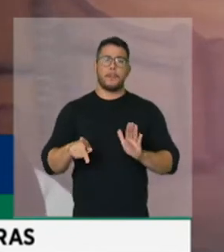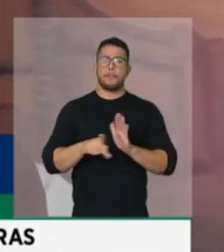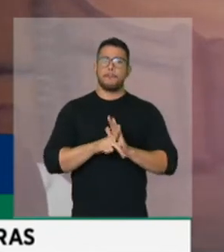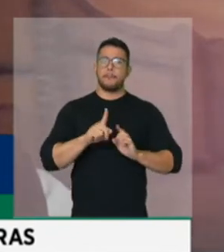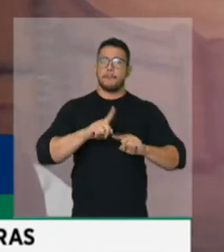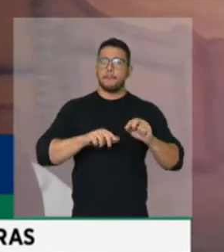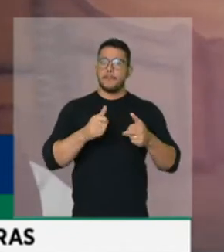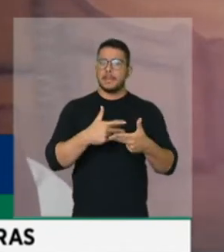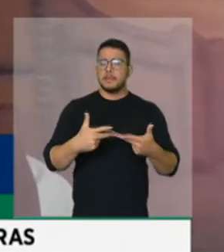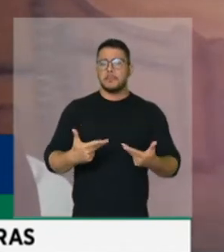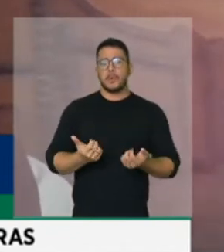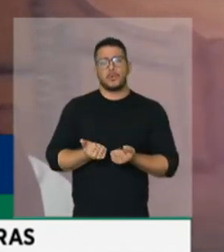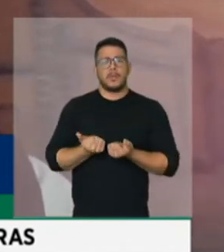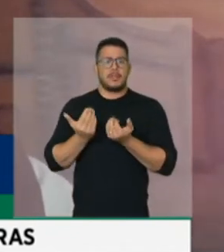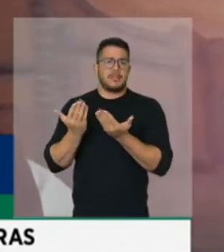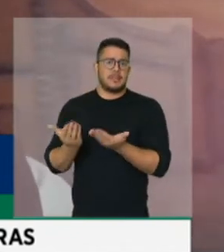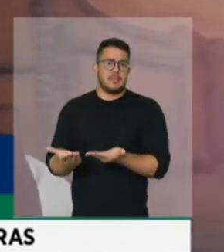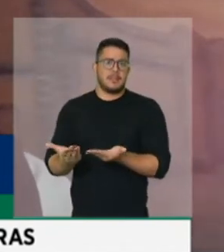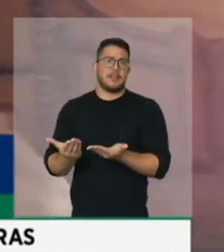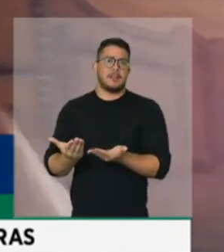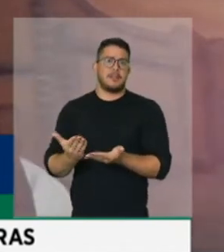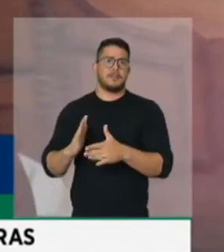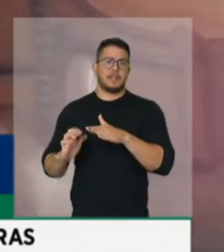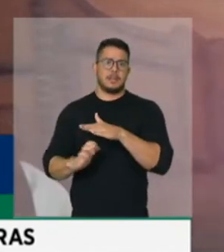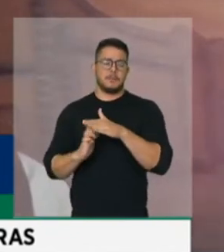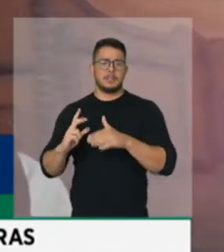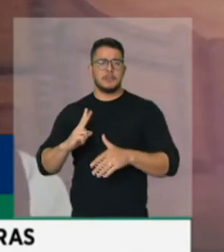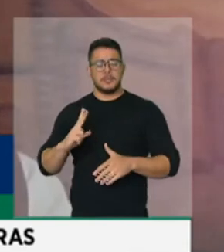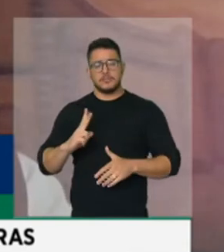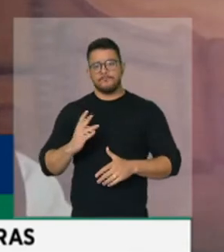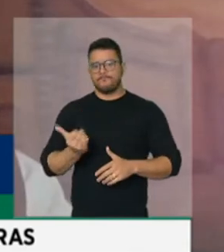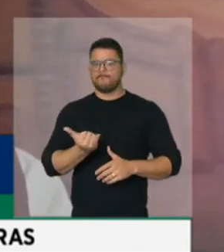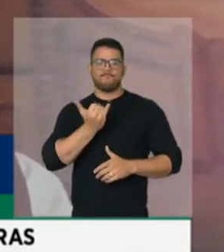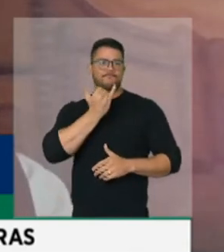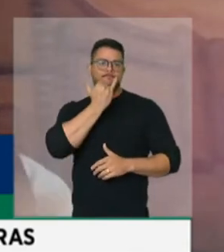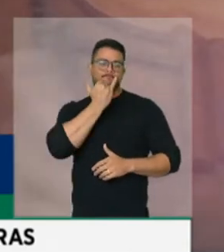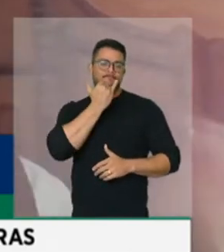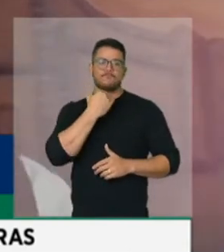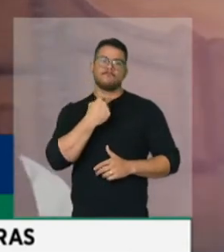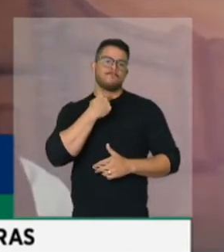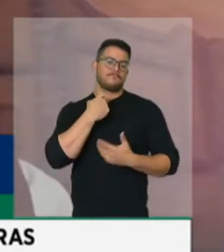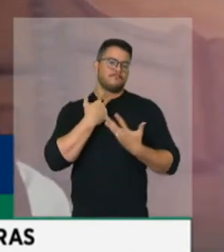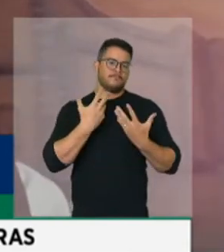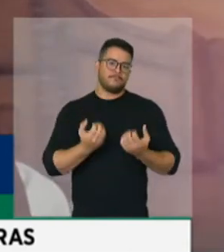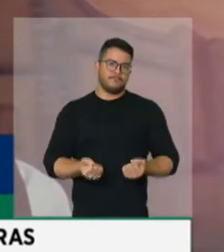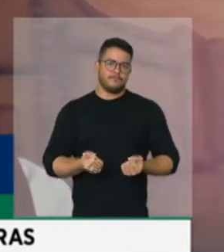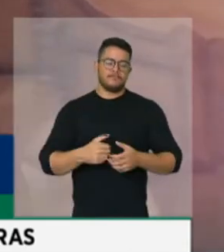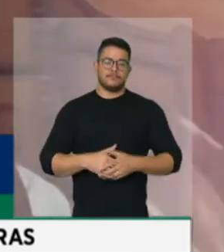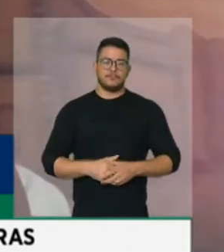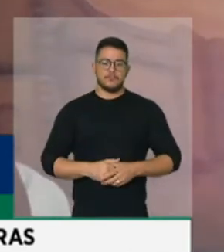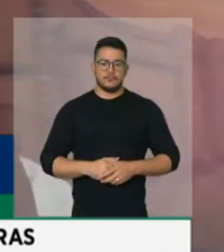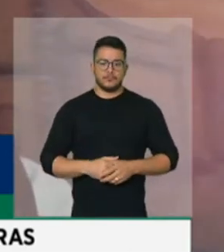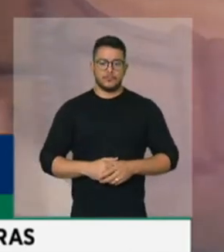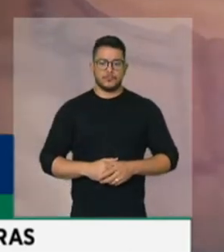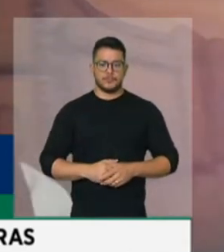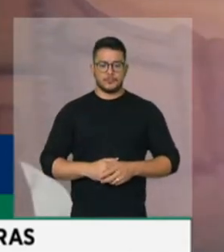QUE ESTAMOS VOTANDO AINDA A URGÊNCIA. OU SEJA, PRIVATIZAR CORRENDO TUDO, LOUCO DEPRESSA, NA FORMA DE MEDIDA PROVISÓ RIA. UMA MEDIDA PROVISÓRIA